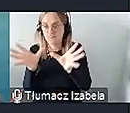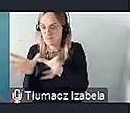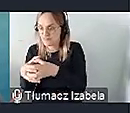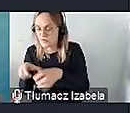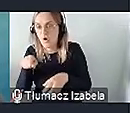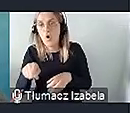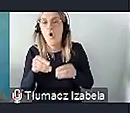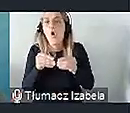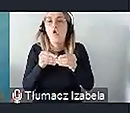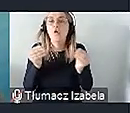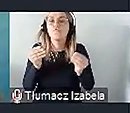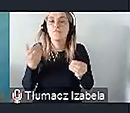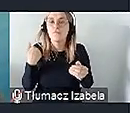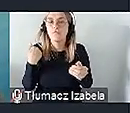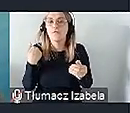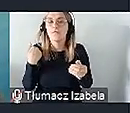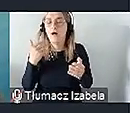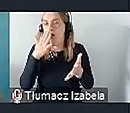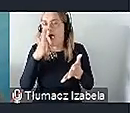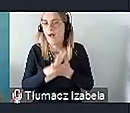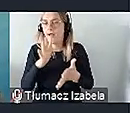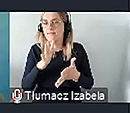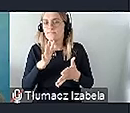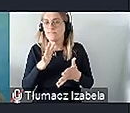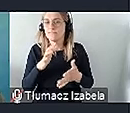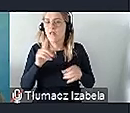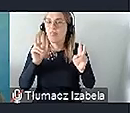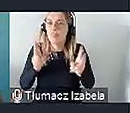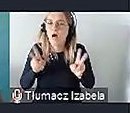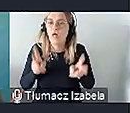żeby rozwój miał bardziej charakter naturalnego procesu,